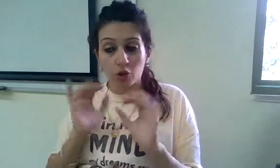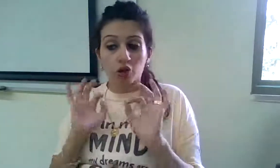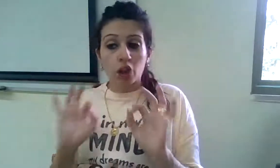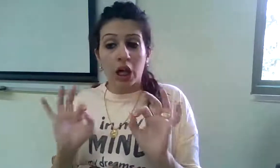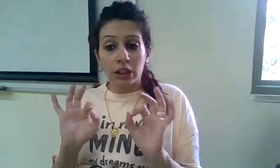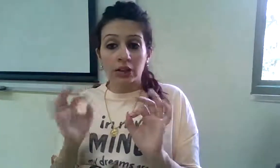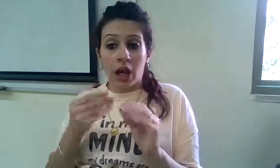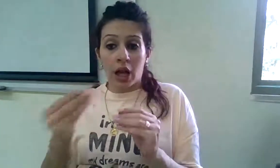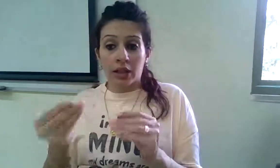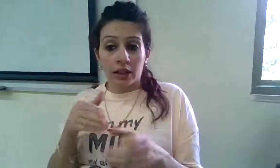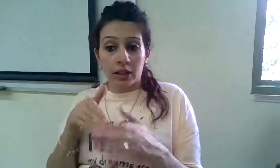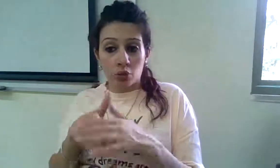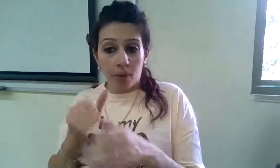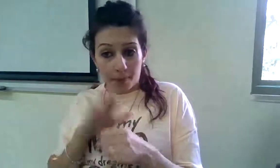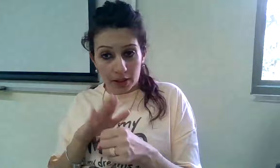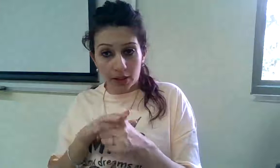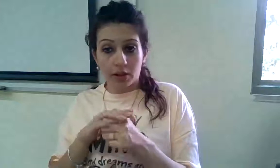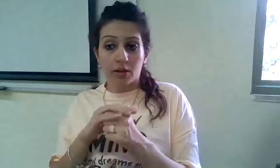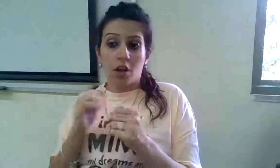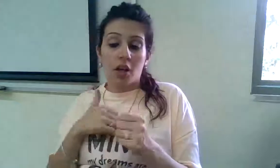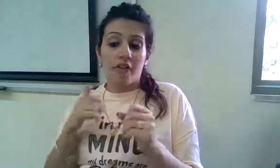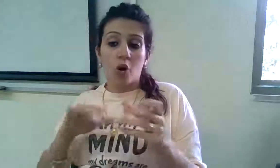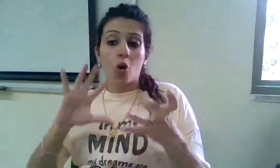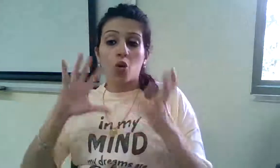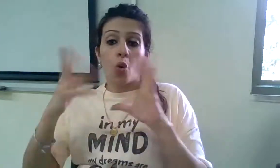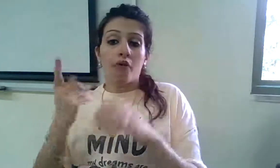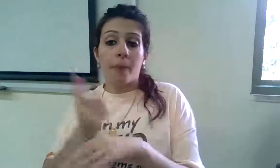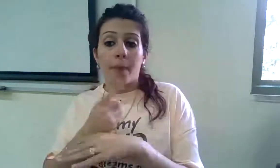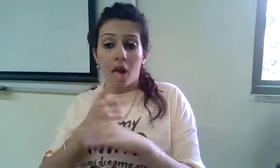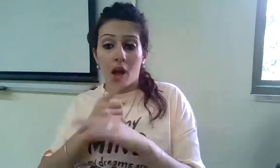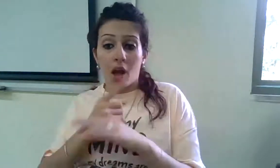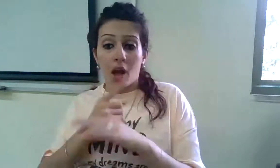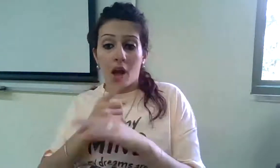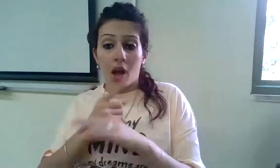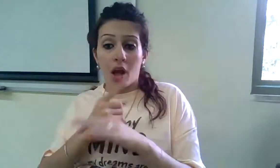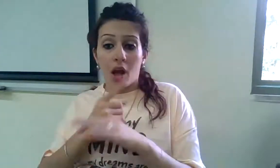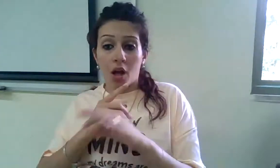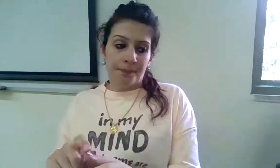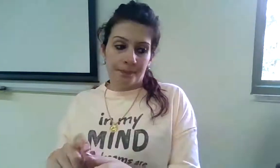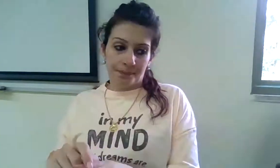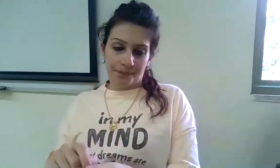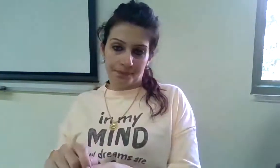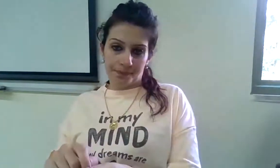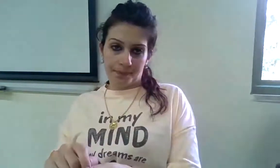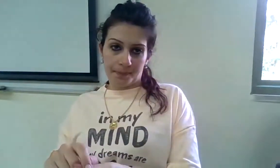ذكرتنا جميعا بذلك. وأيضا بالنسبة للأطفال الأكبر سنا